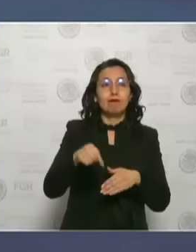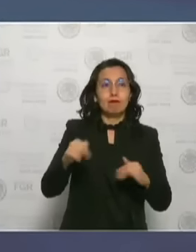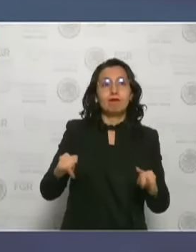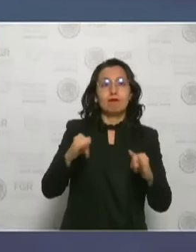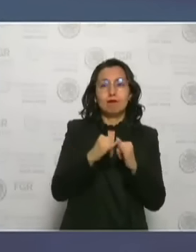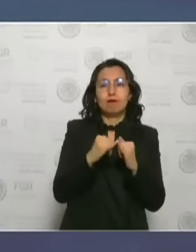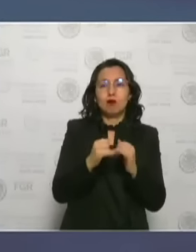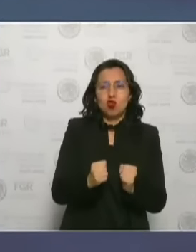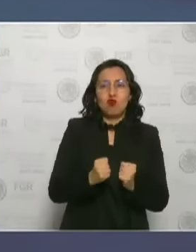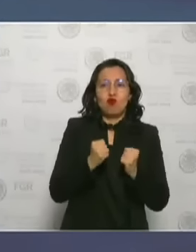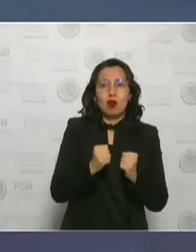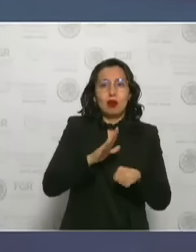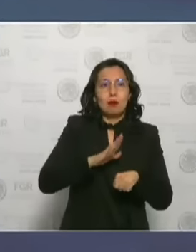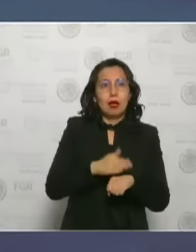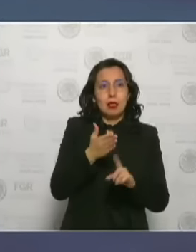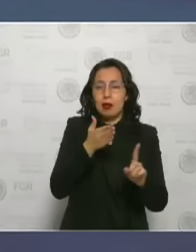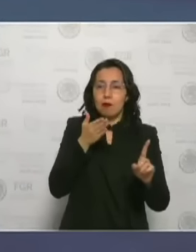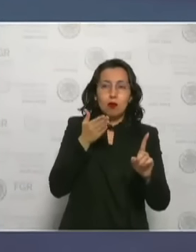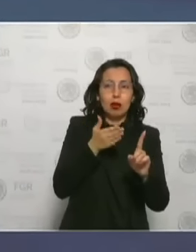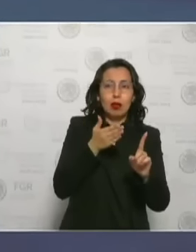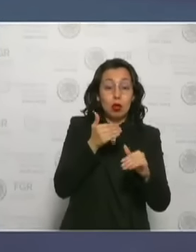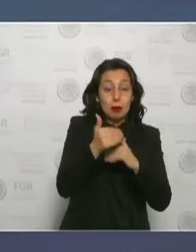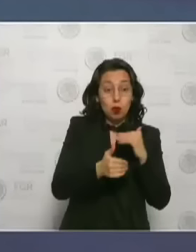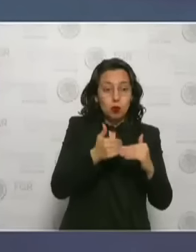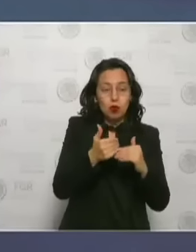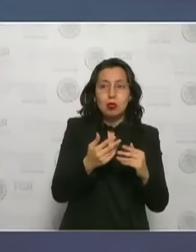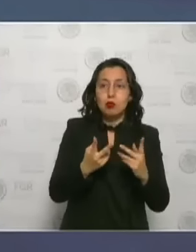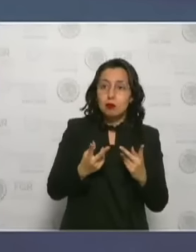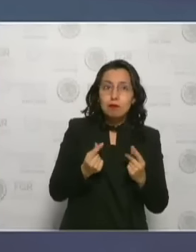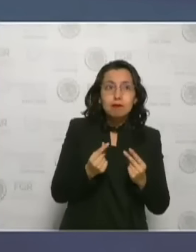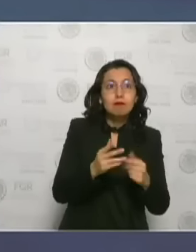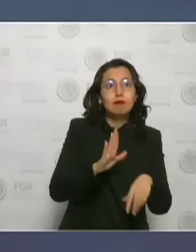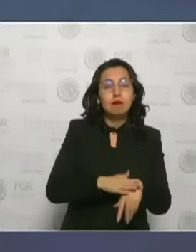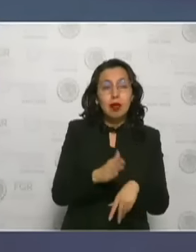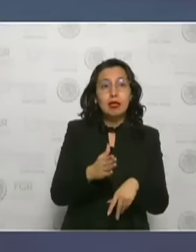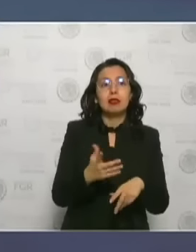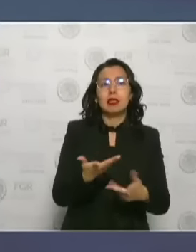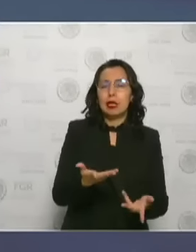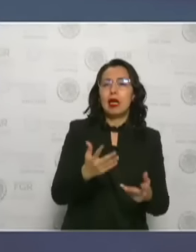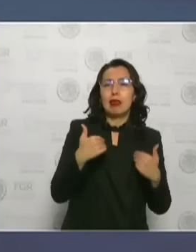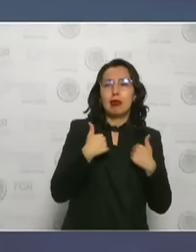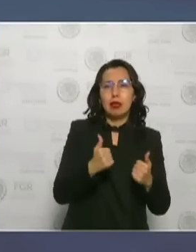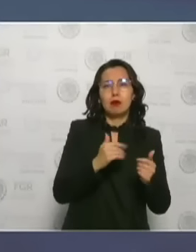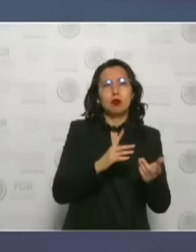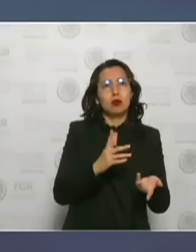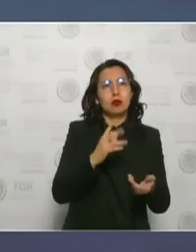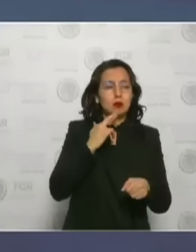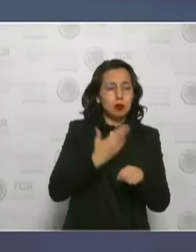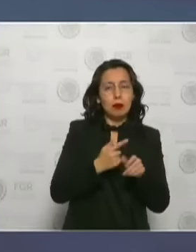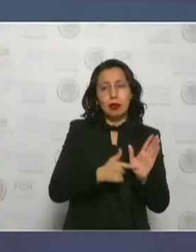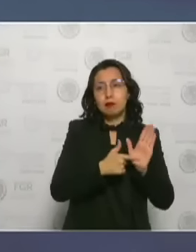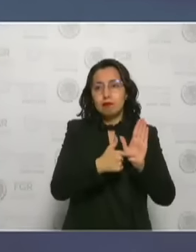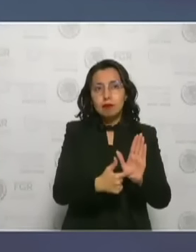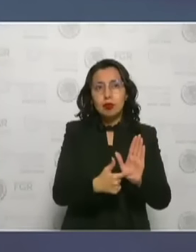orientada a optimizar procesos, clarificar competencias y consolidar una estructura